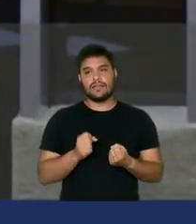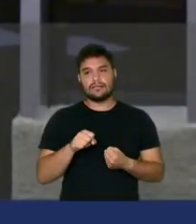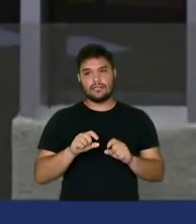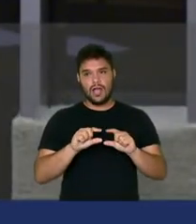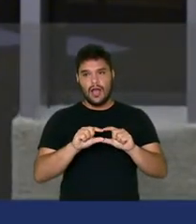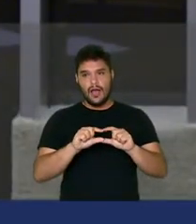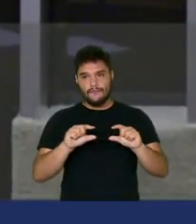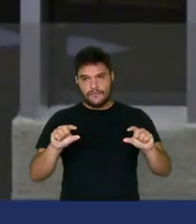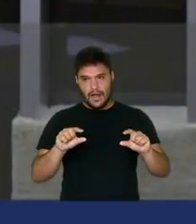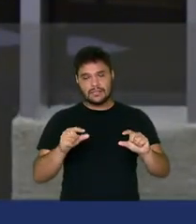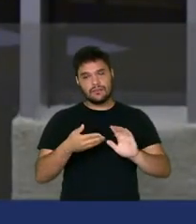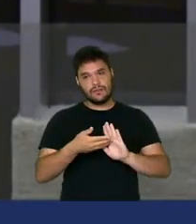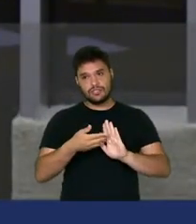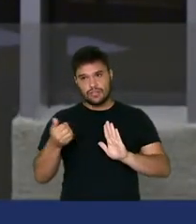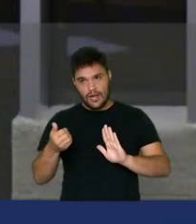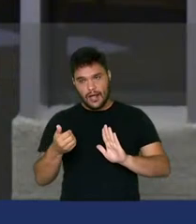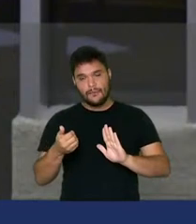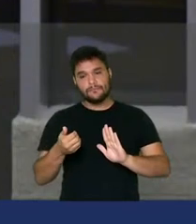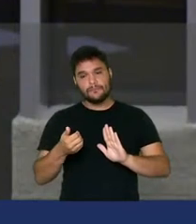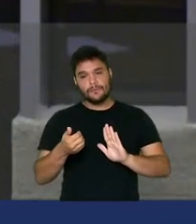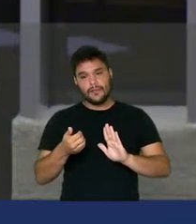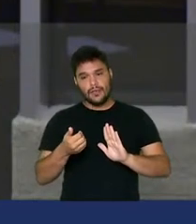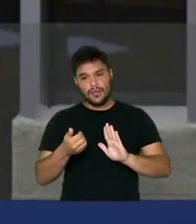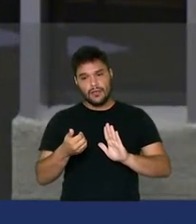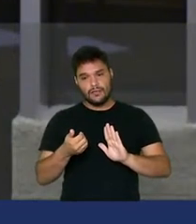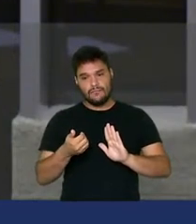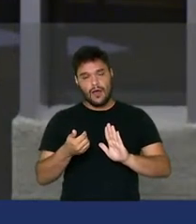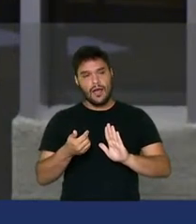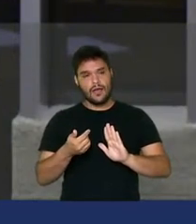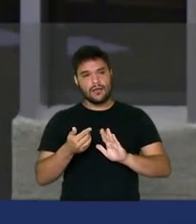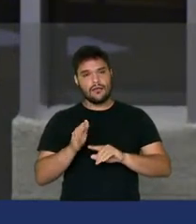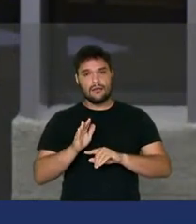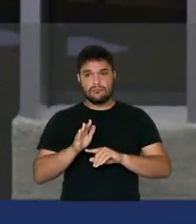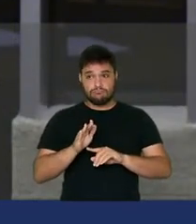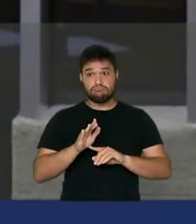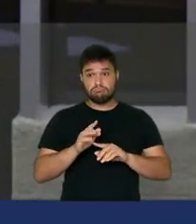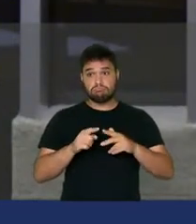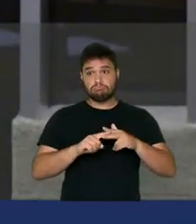INCORPORANDO, TIRANDO UMA FRASE E DEIXANDO SÓ A QUESTÃO CONTEMPLANDO AS MINORIAS. É UMA EMENDA QUE